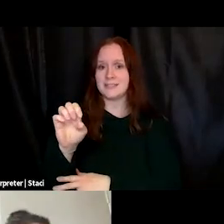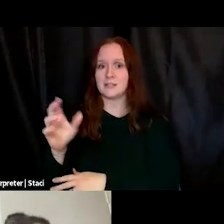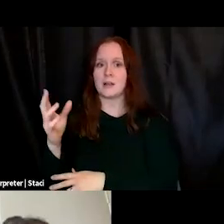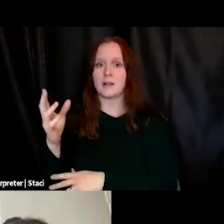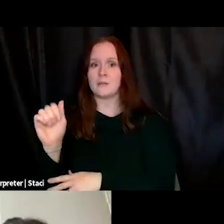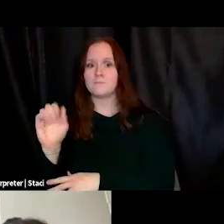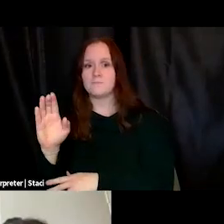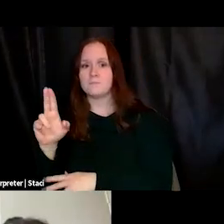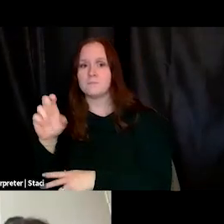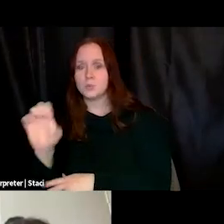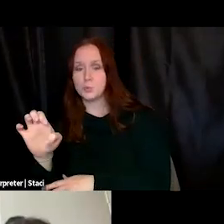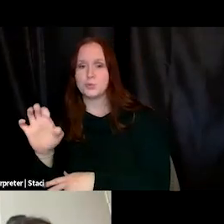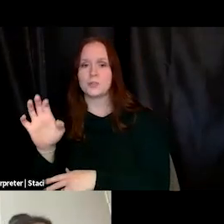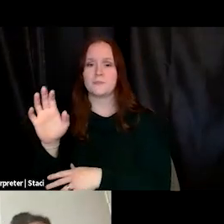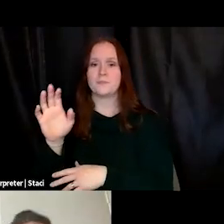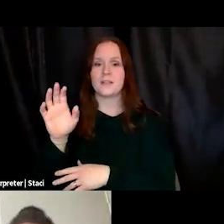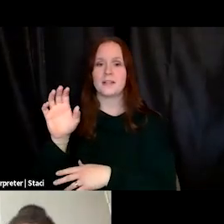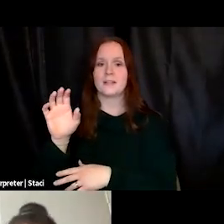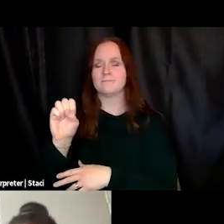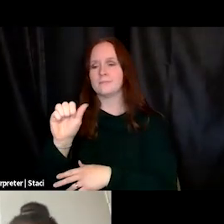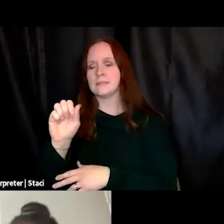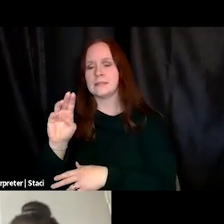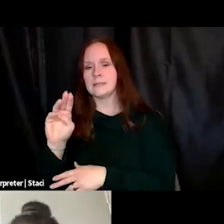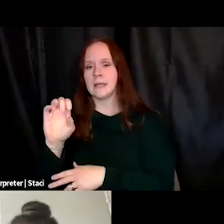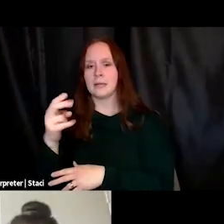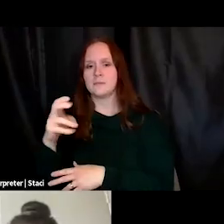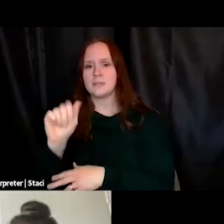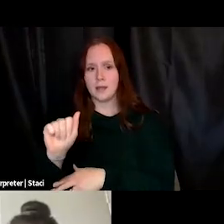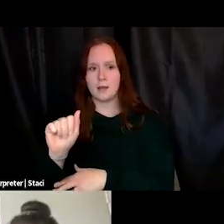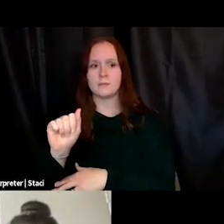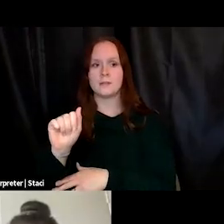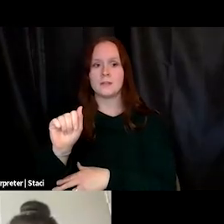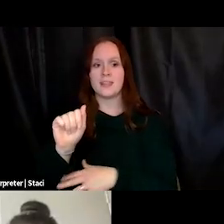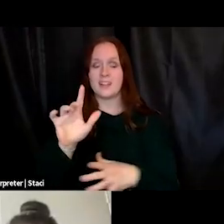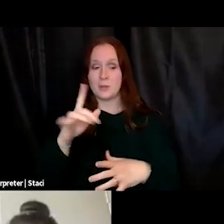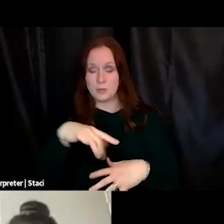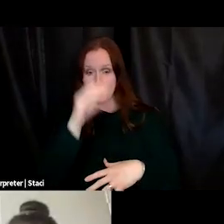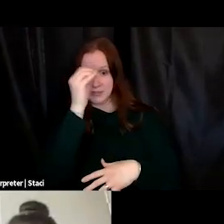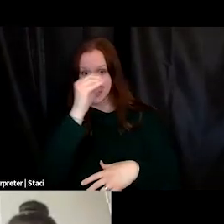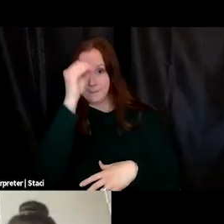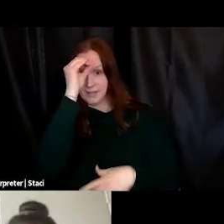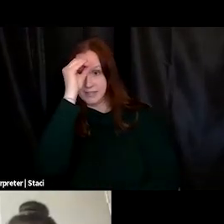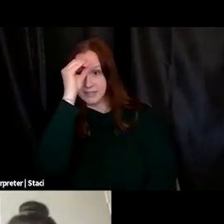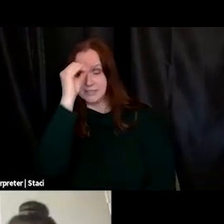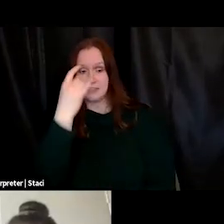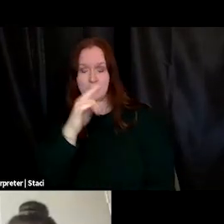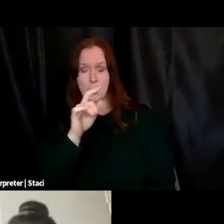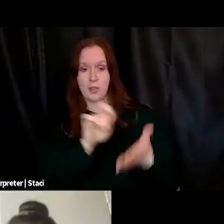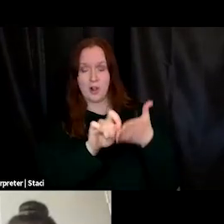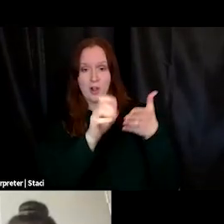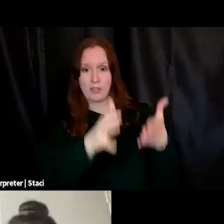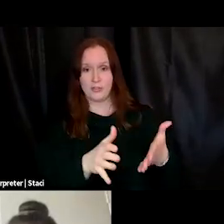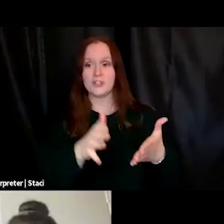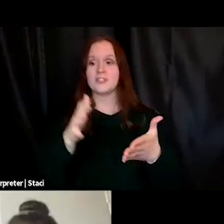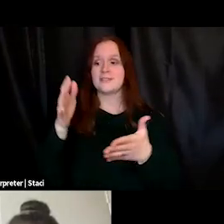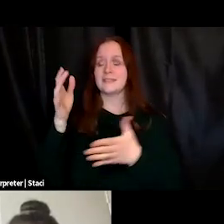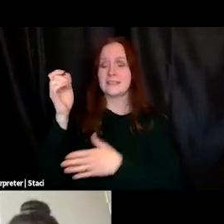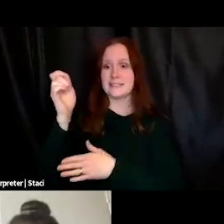La grabación estará disponible dentro de una semana en el sitio web de SOAR y luego en YouTube. Tomaremos algunas preguntas,